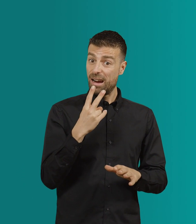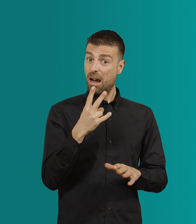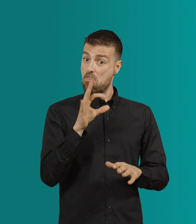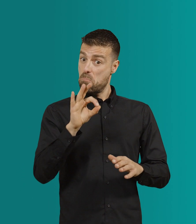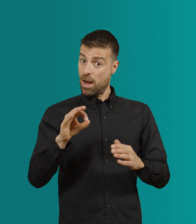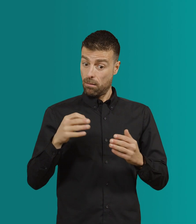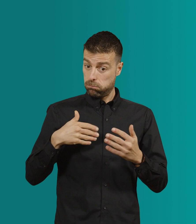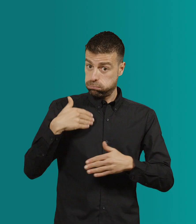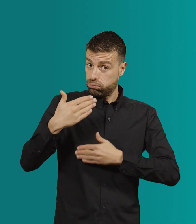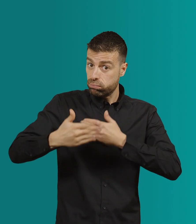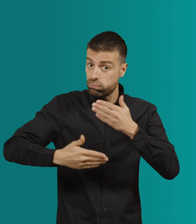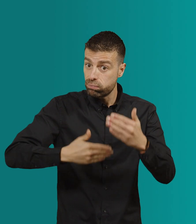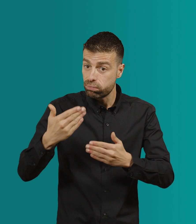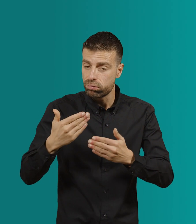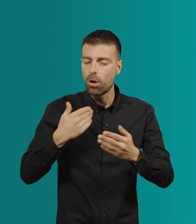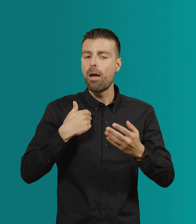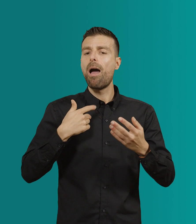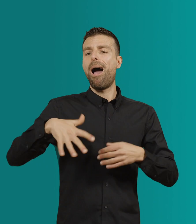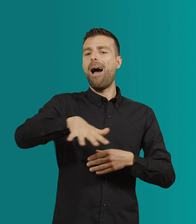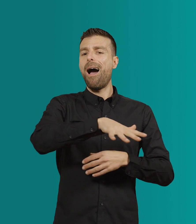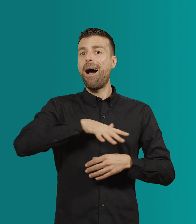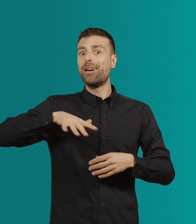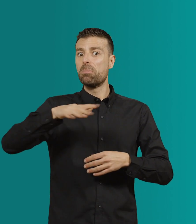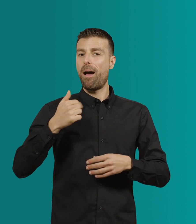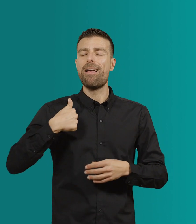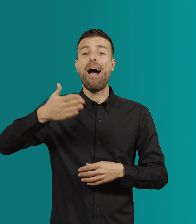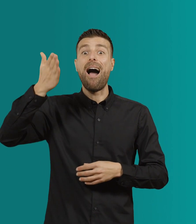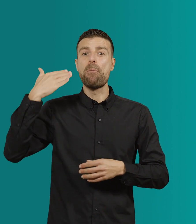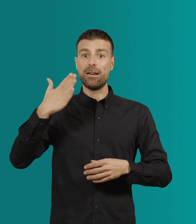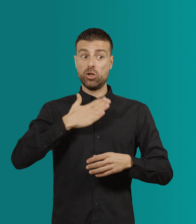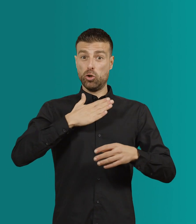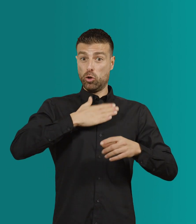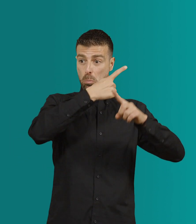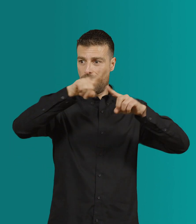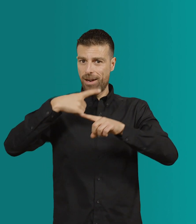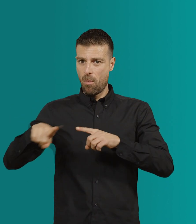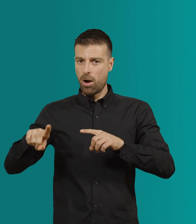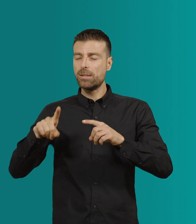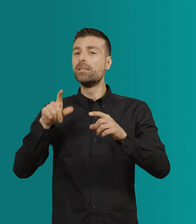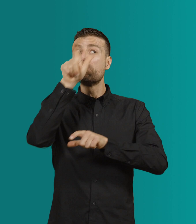el patrimoni que els veïns de Vilafranca havien anant guardant a casa seva durant generacions.